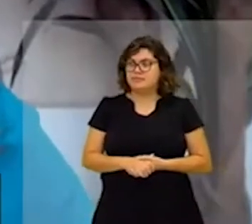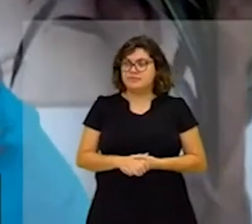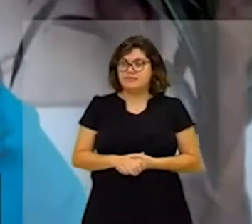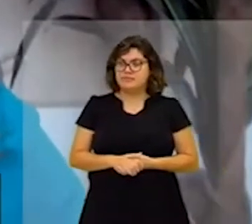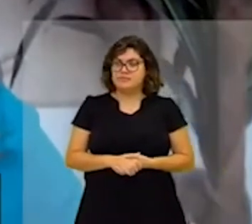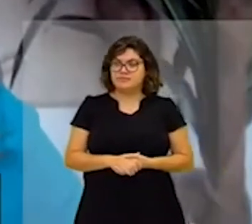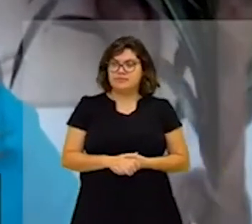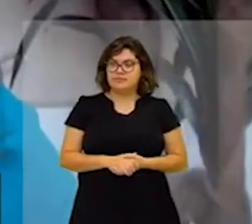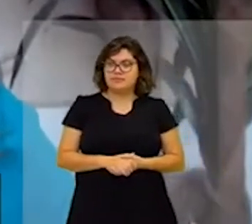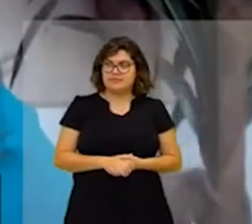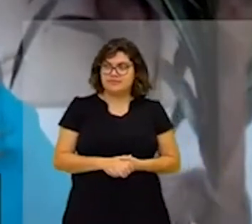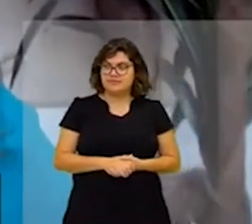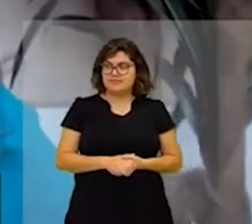o seu microfone por favor